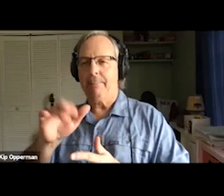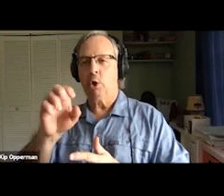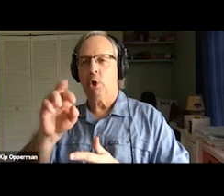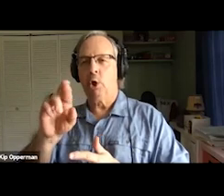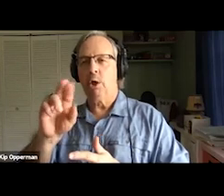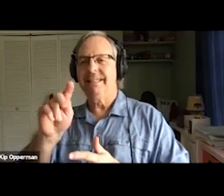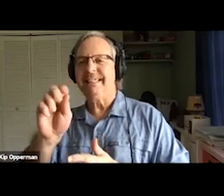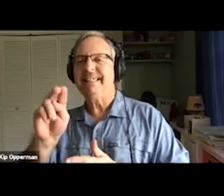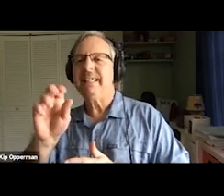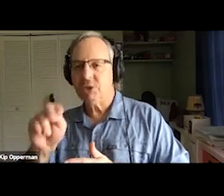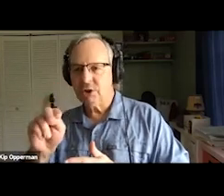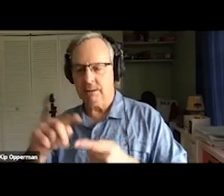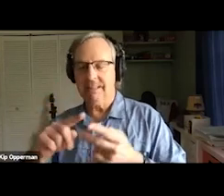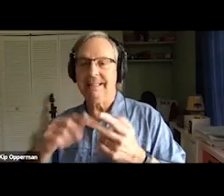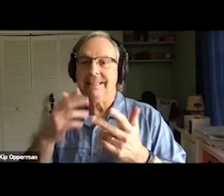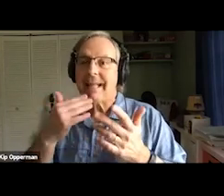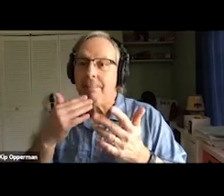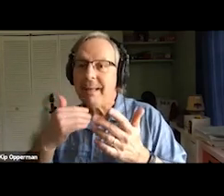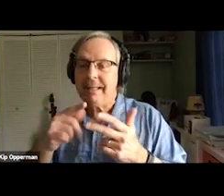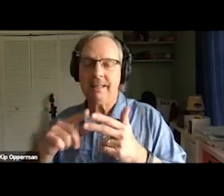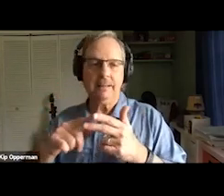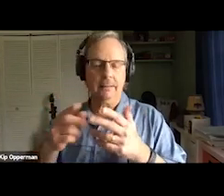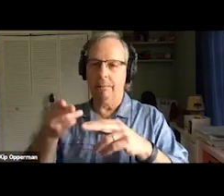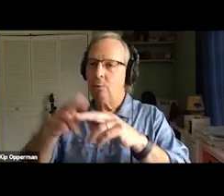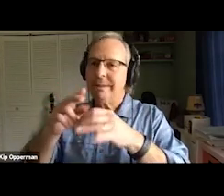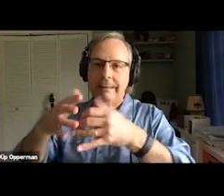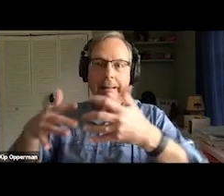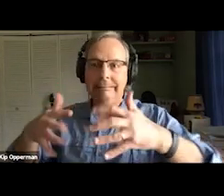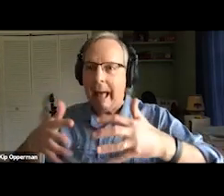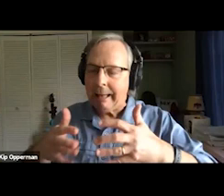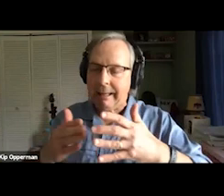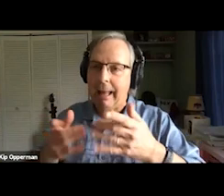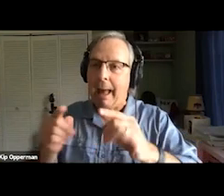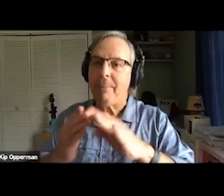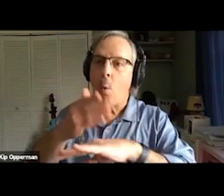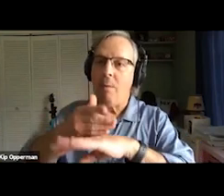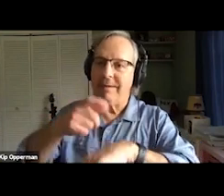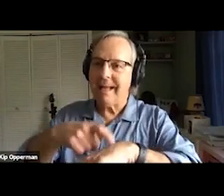y problemas de salud mental y un aumento de la ansiedad que ocurren con el tiempo cuando no lo estamos controlando